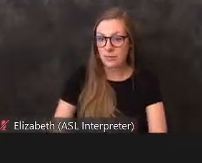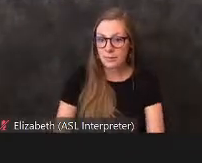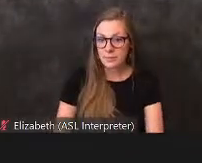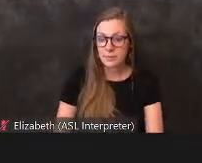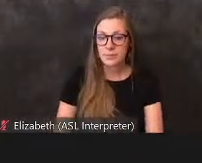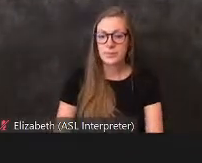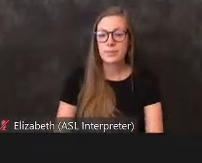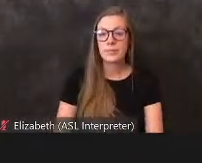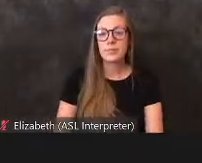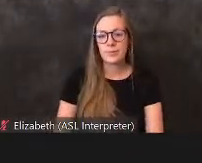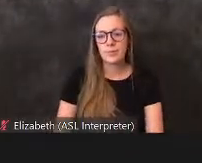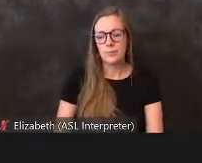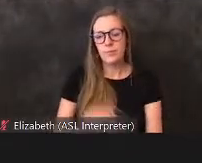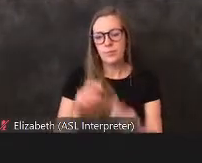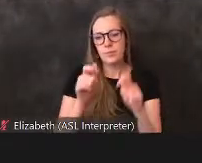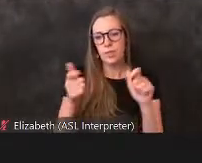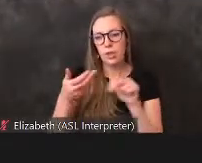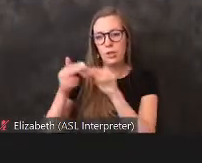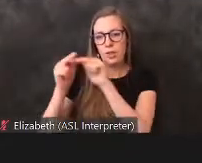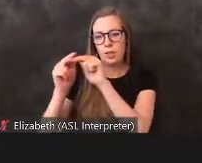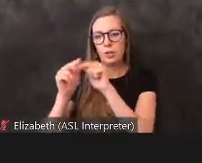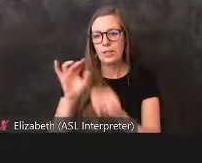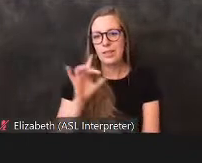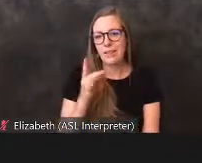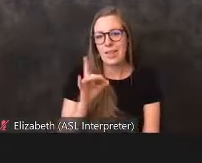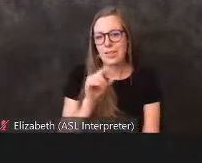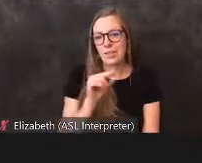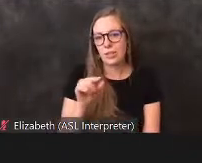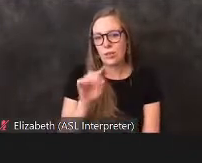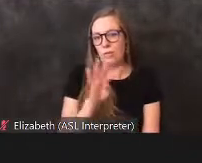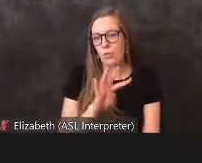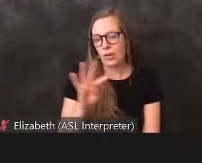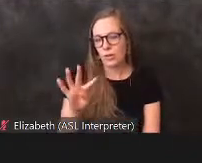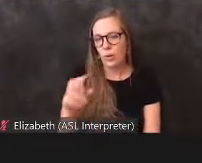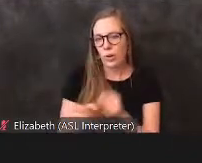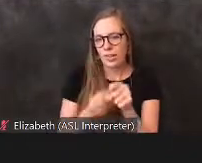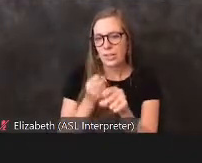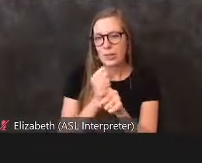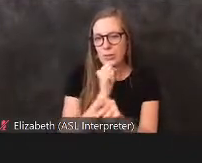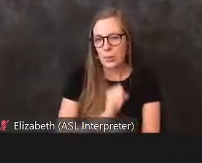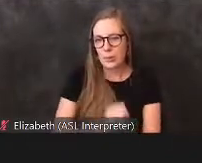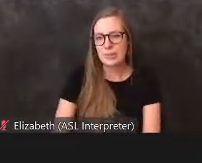mayores, con un relativo incremento de 44 años.